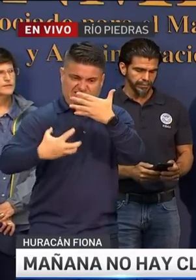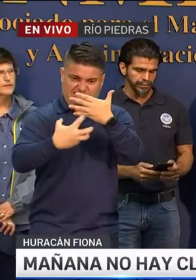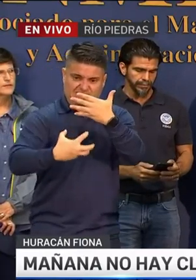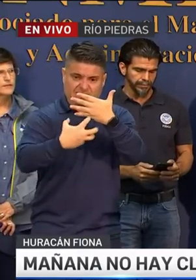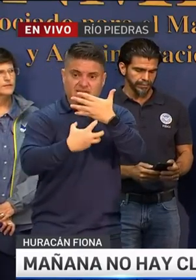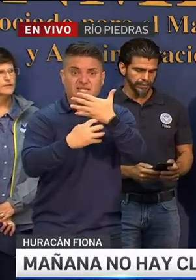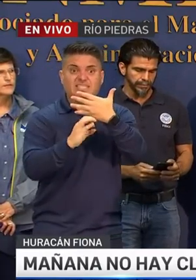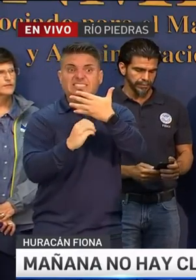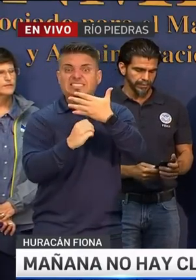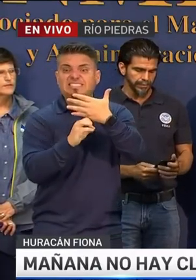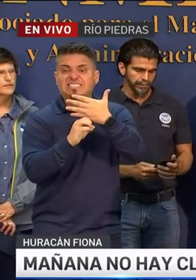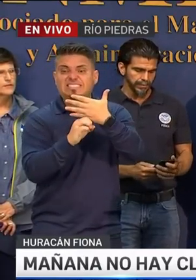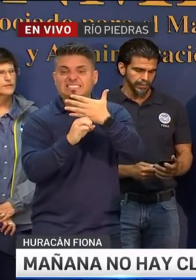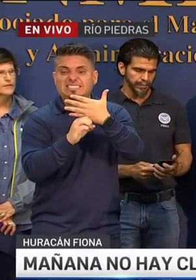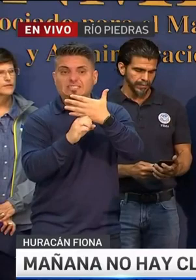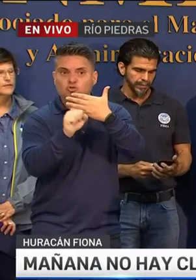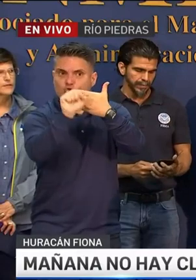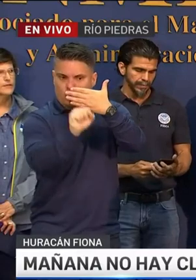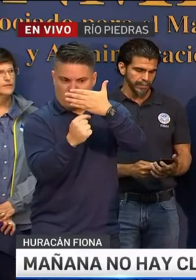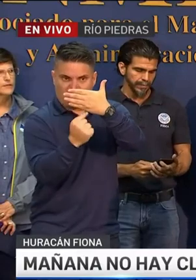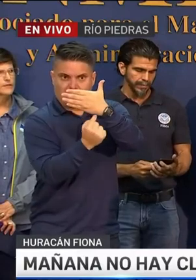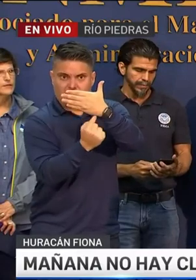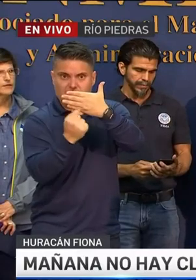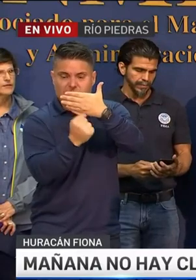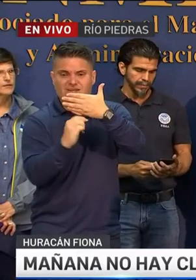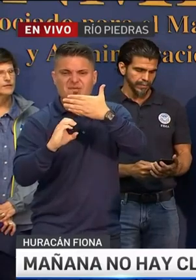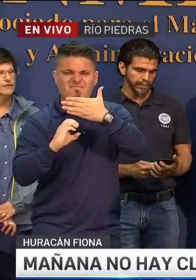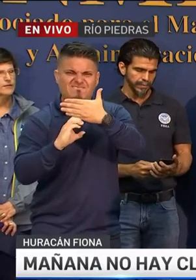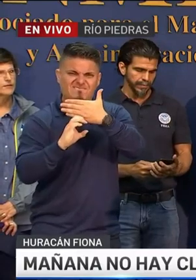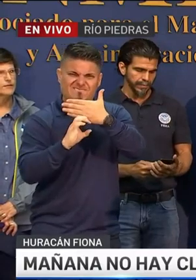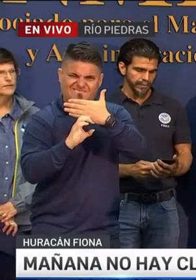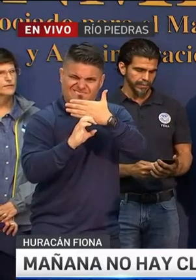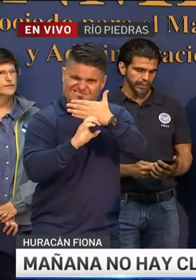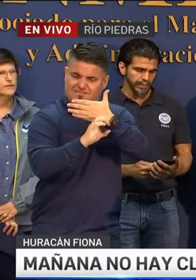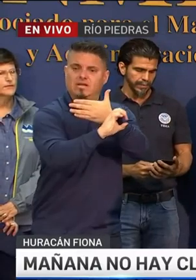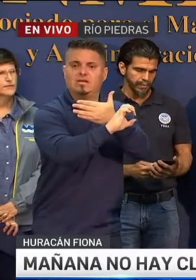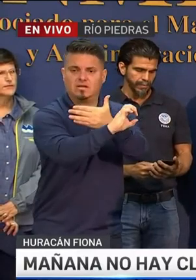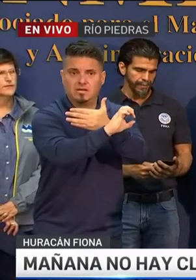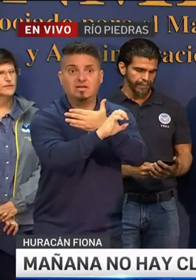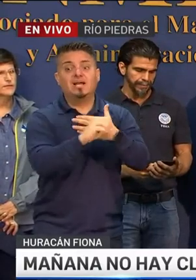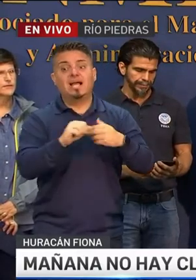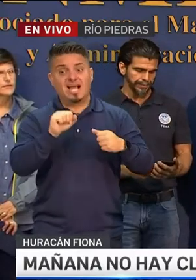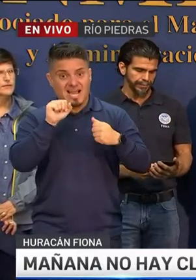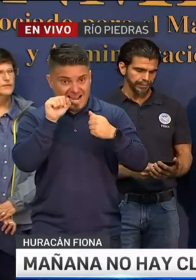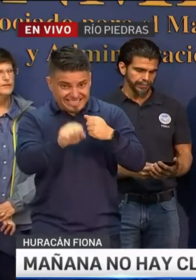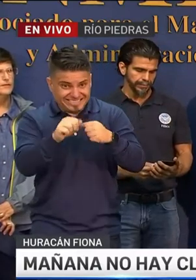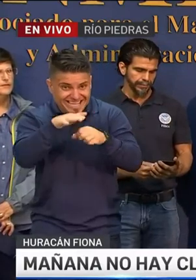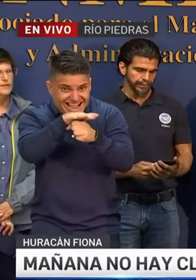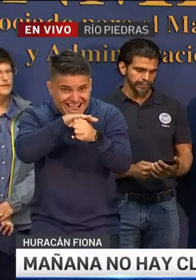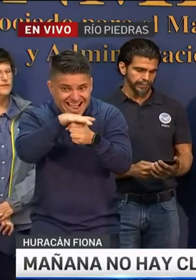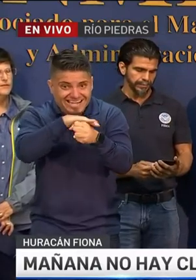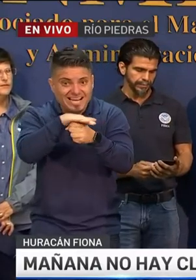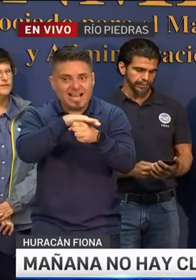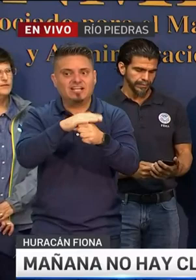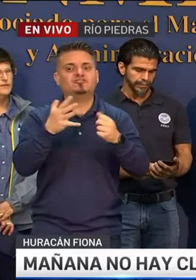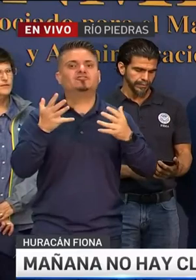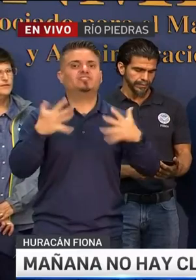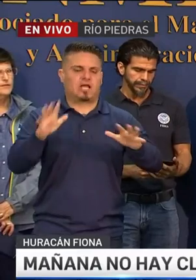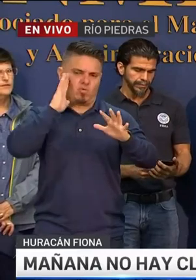SIEMPRE ESTÁ MÁS ACTIVO LAS